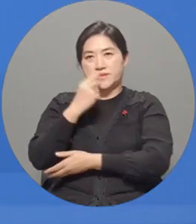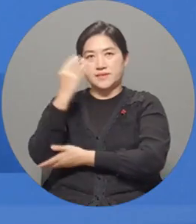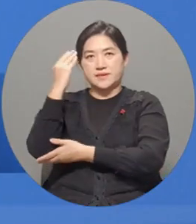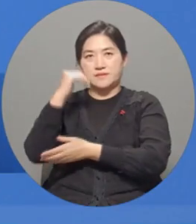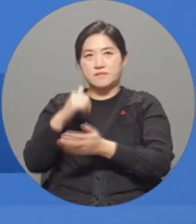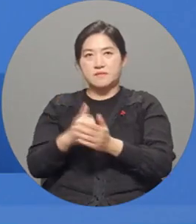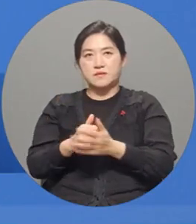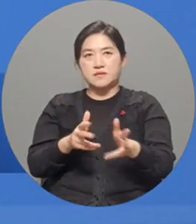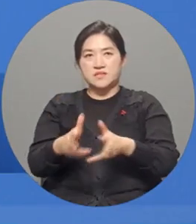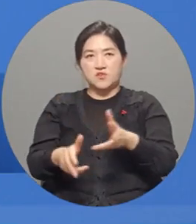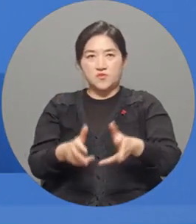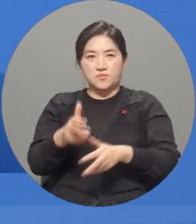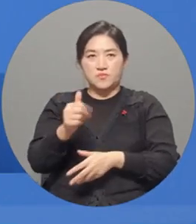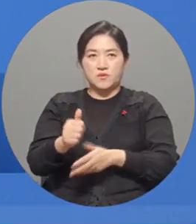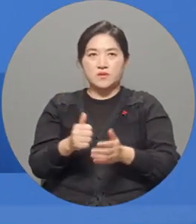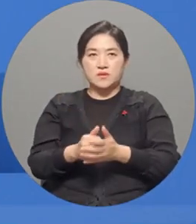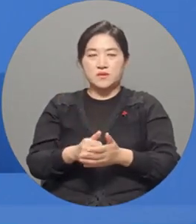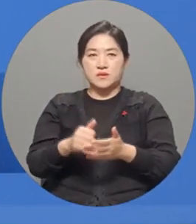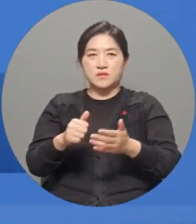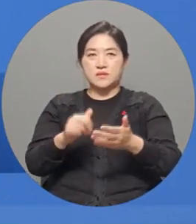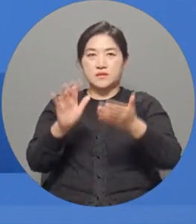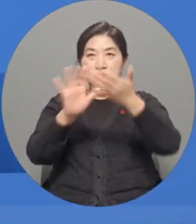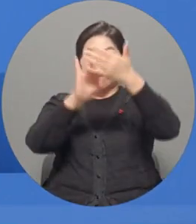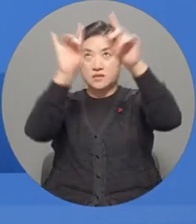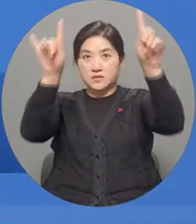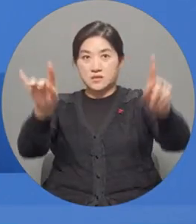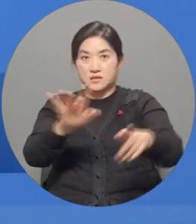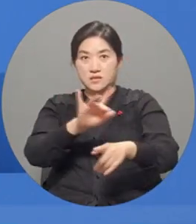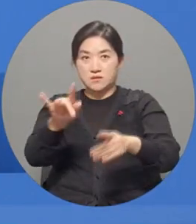필요하다고 말합니다.